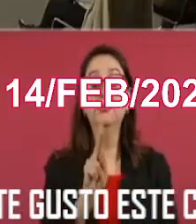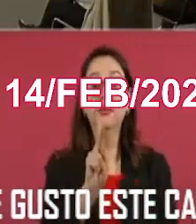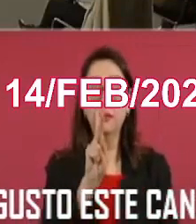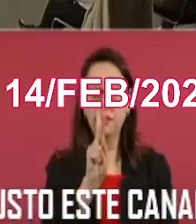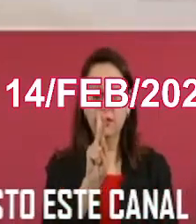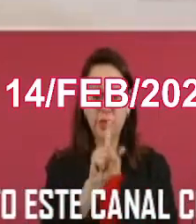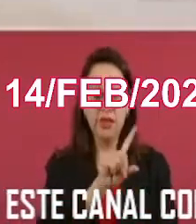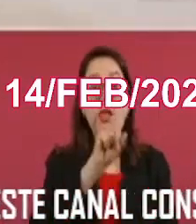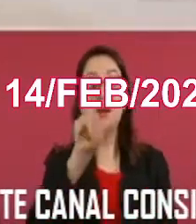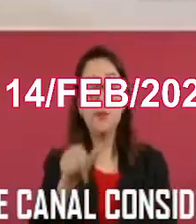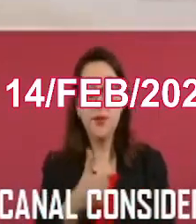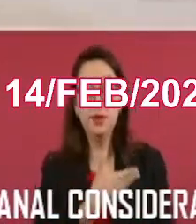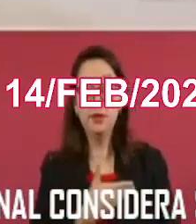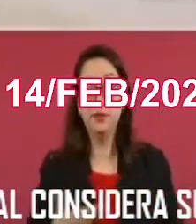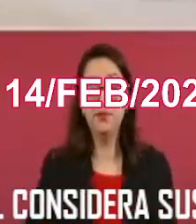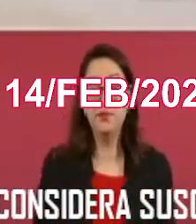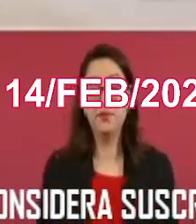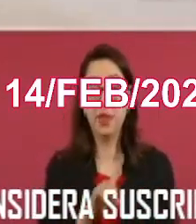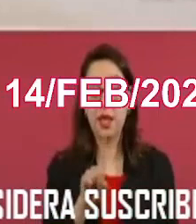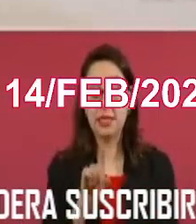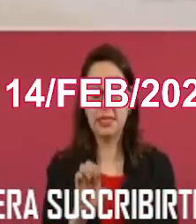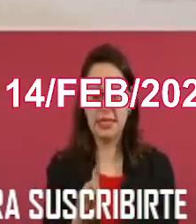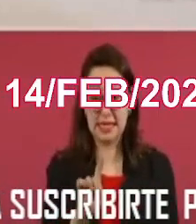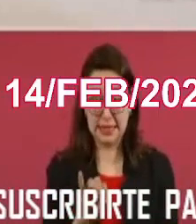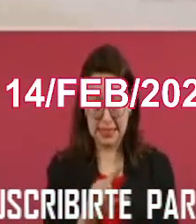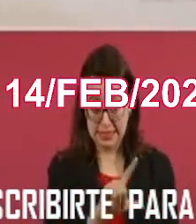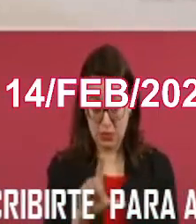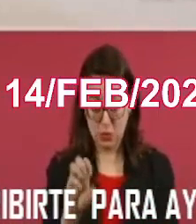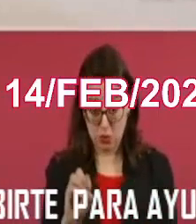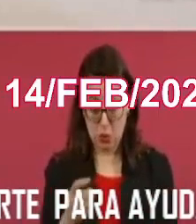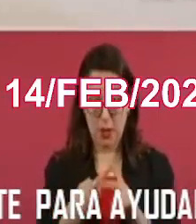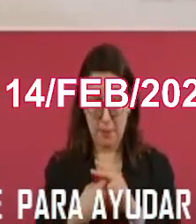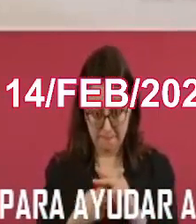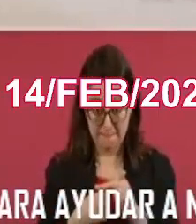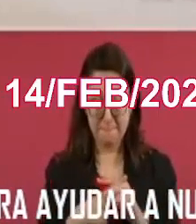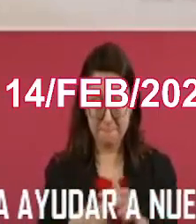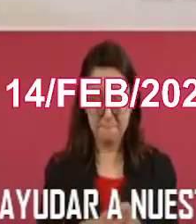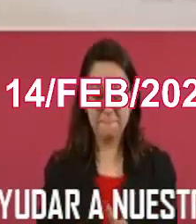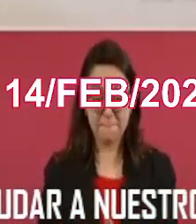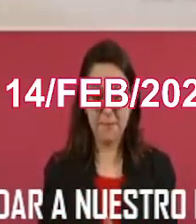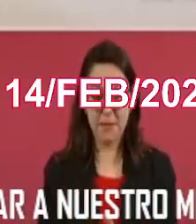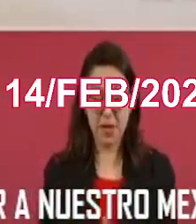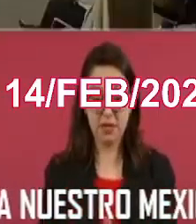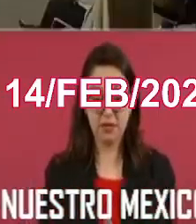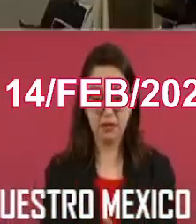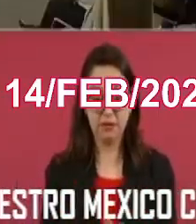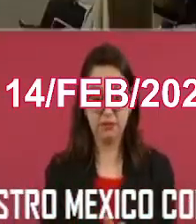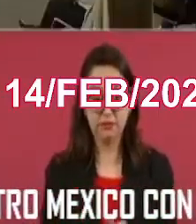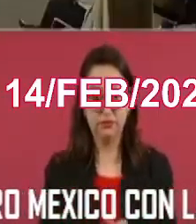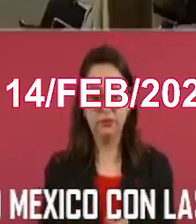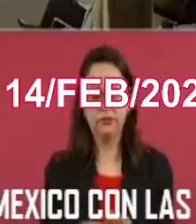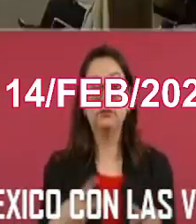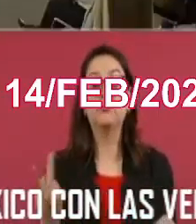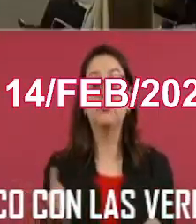Cedillo y Aguilar traiciona a